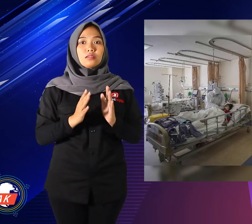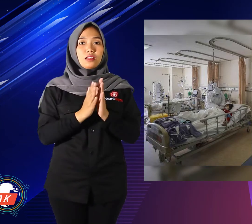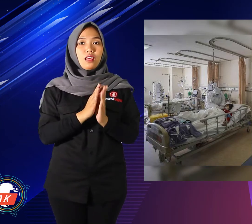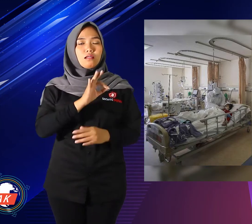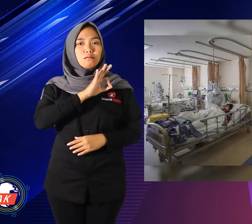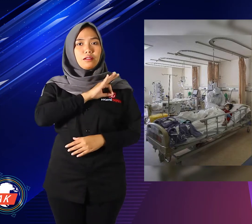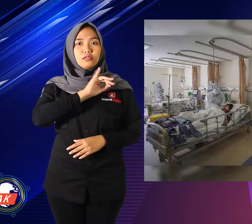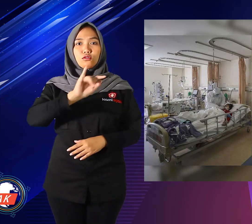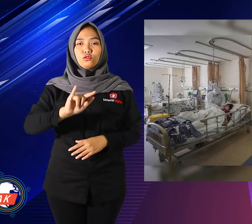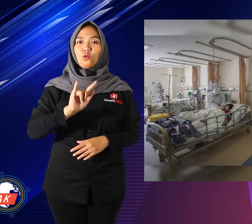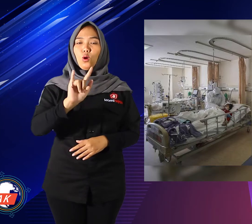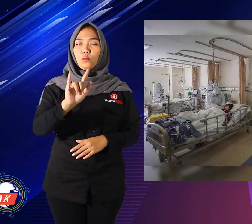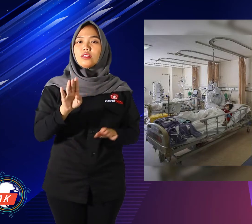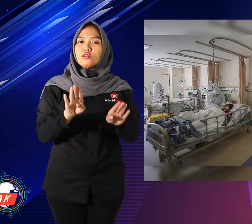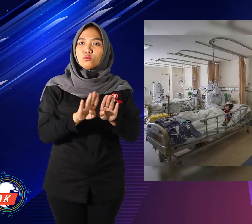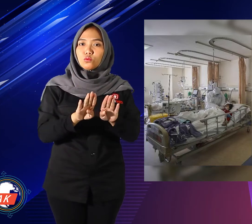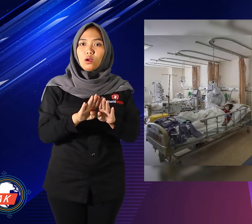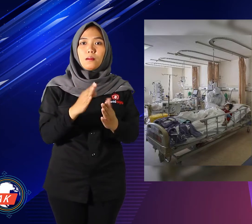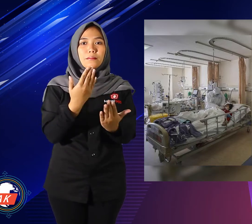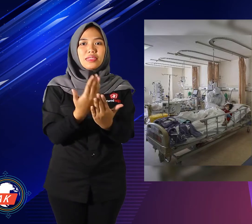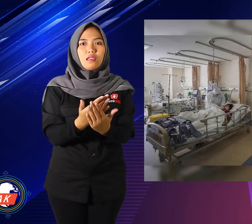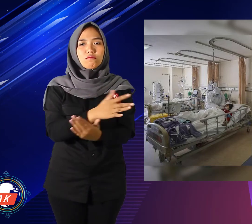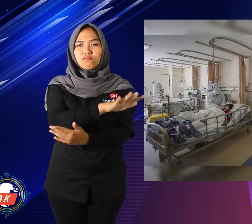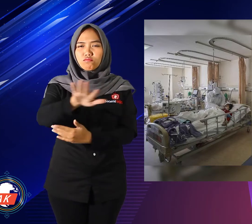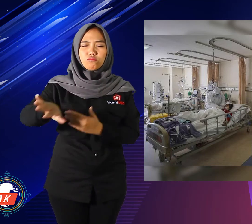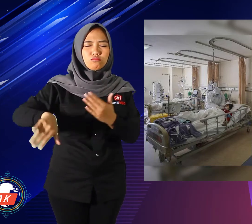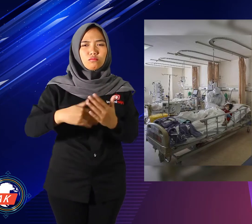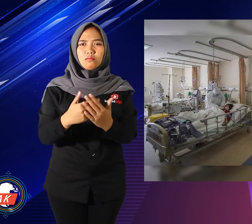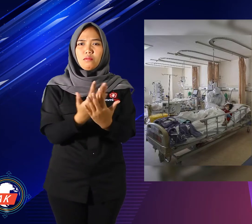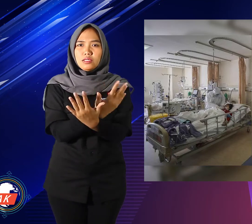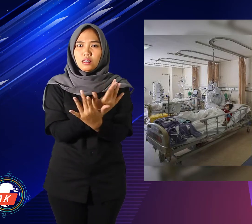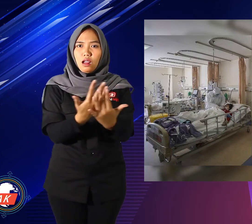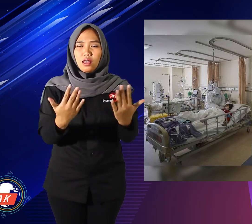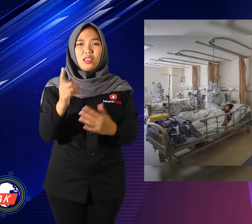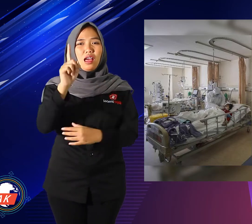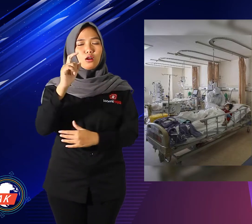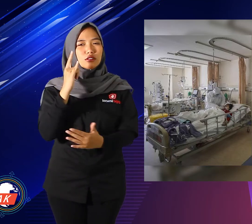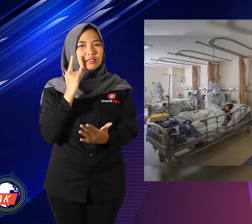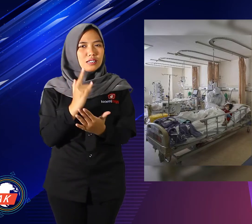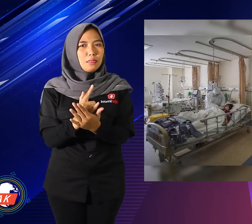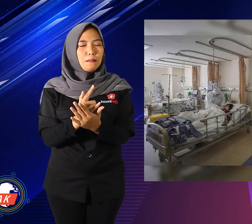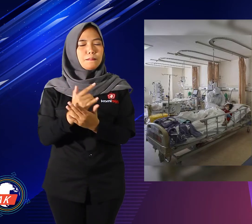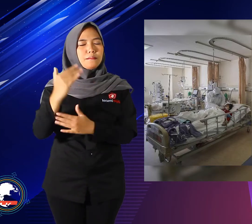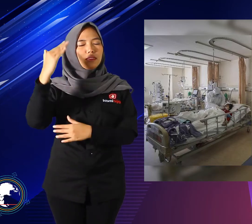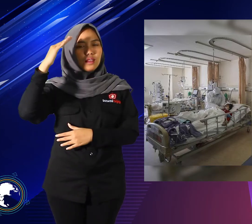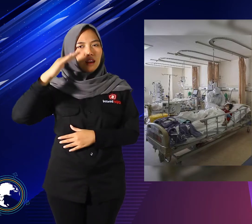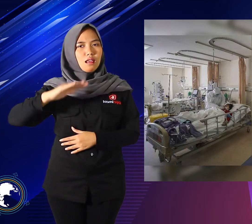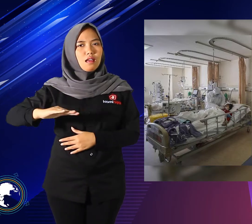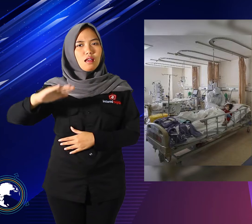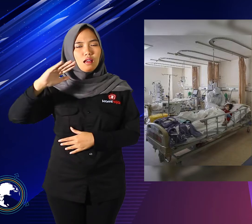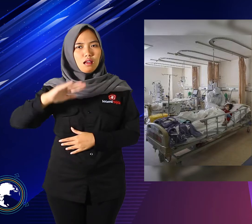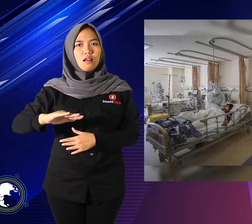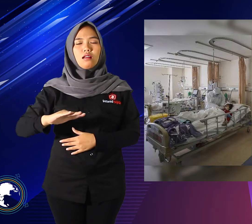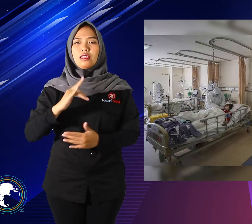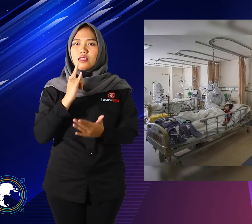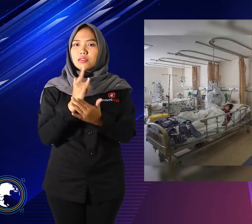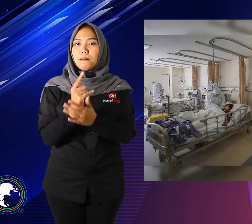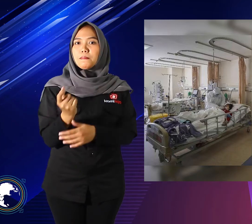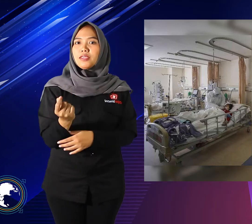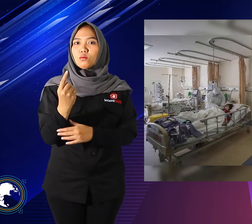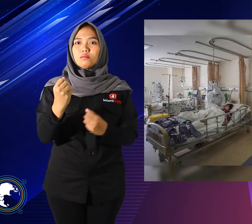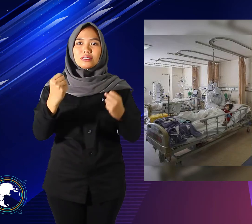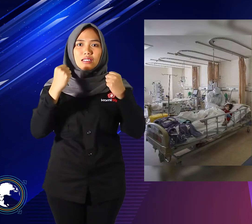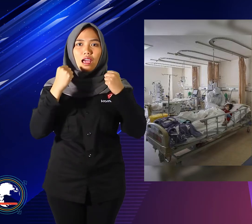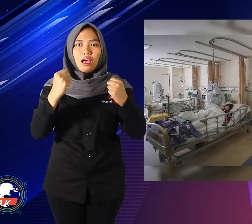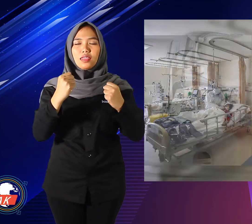serta meminta agar masyarakat tetap tenang dan menjalankan pola hidup sehat,